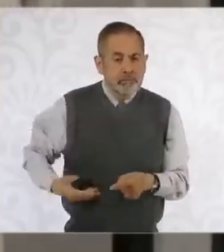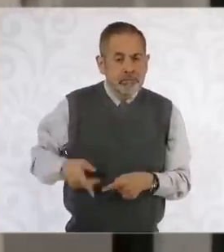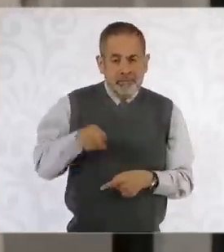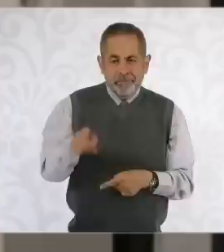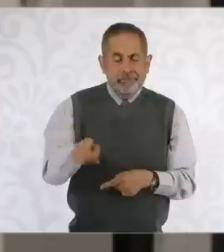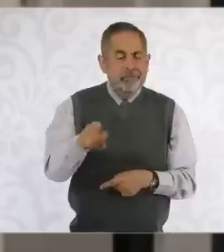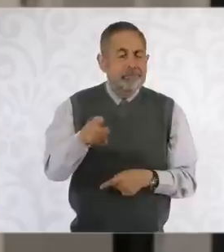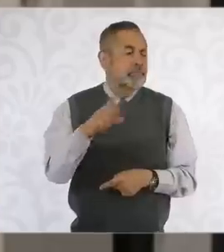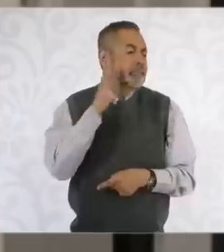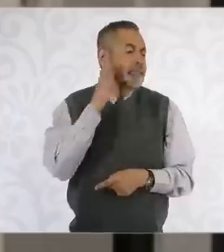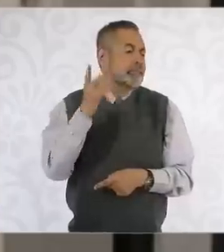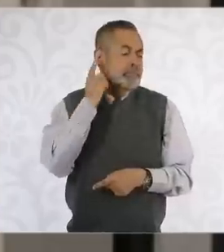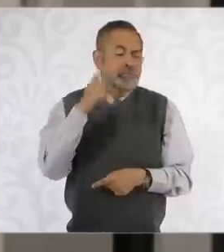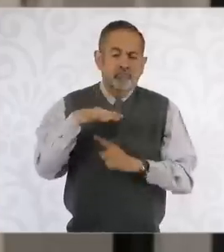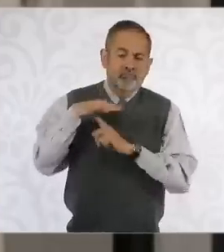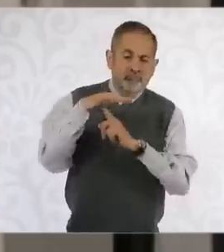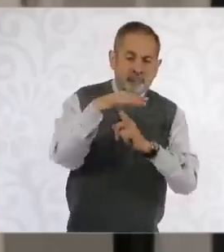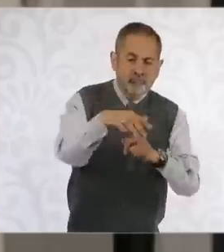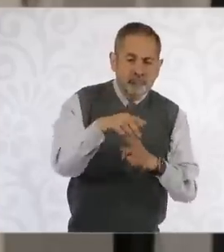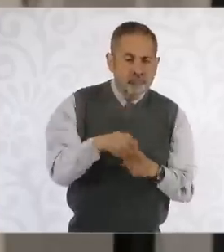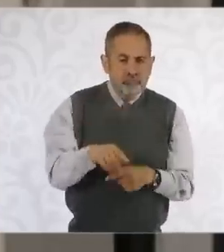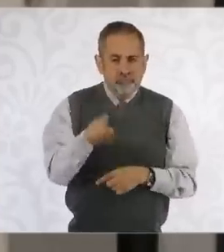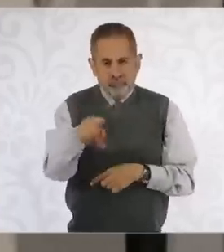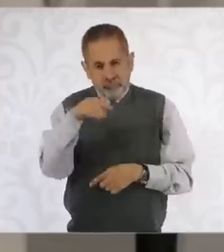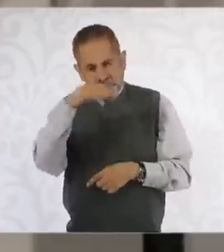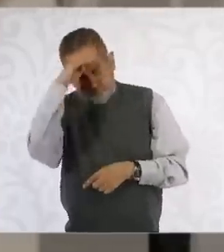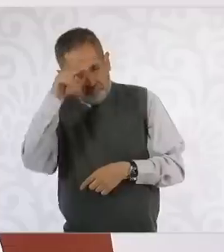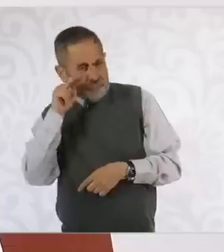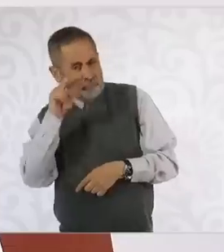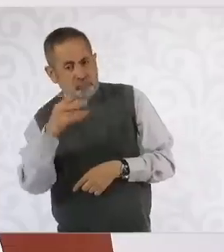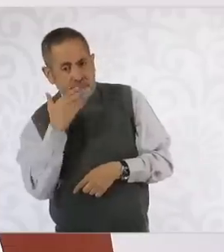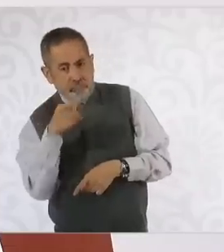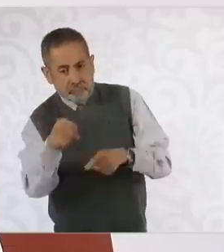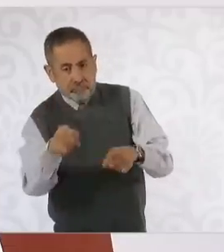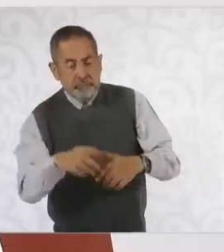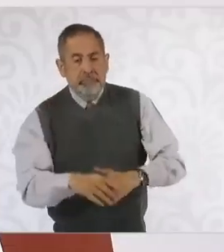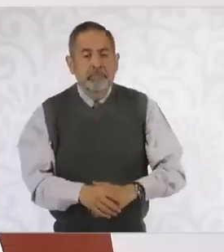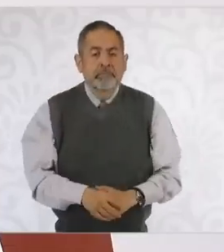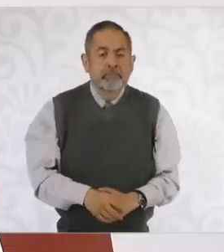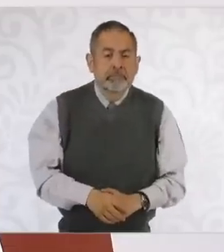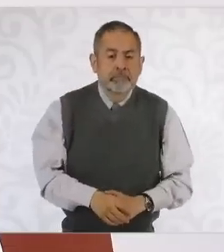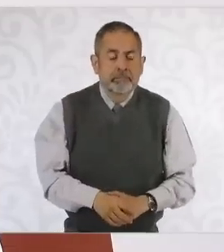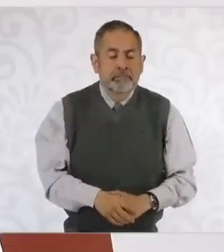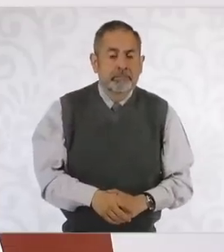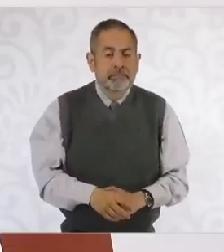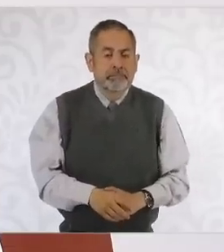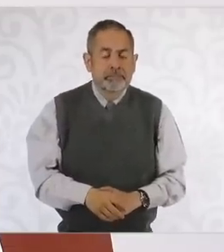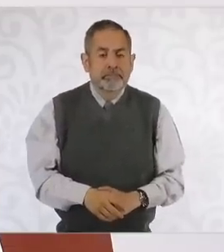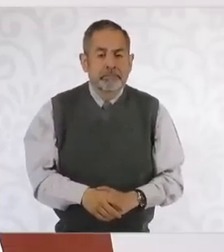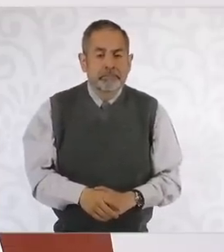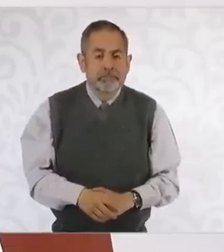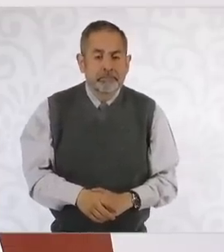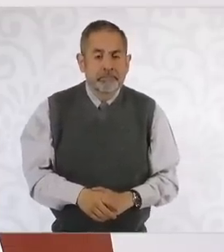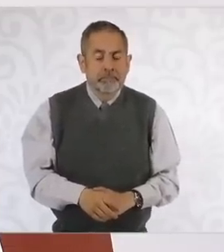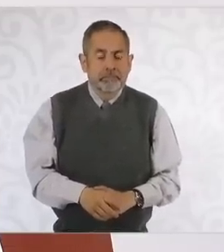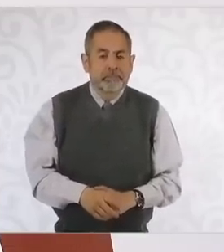cámara de diputados Usted lo ve correcto pues es una decisión de él yo siempre he